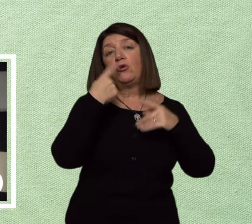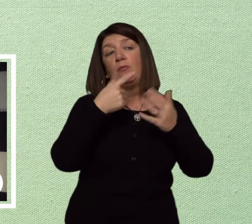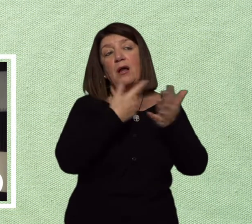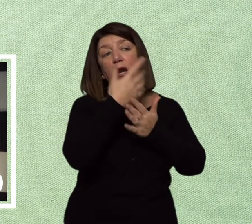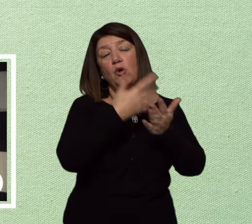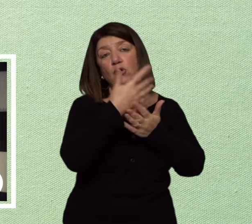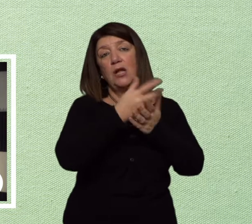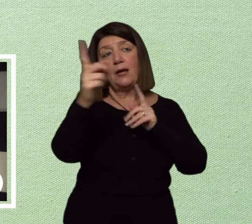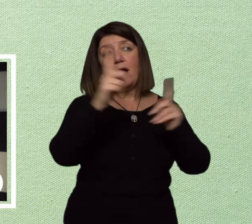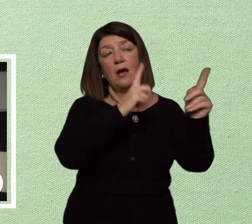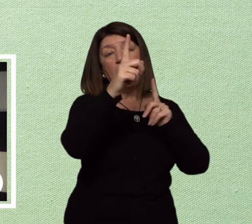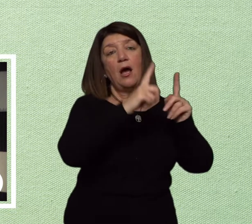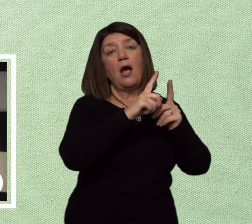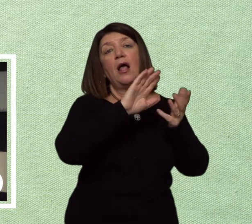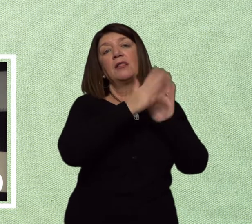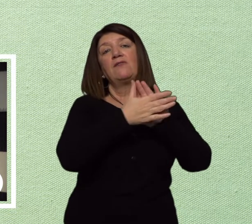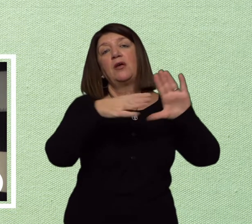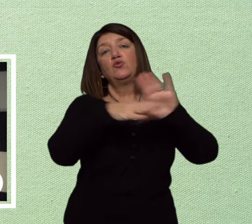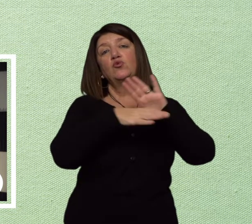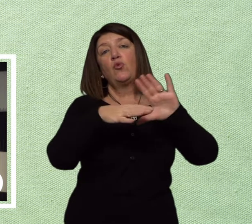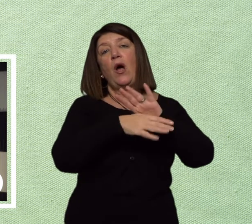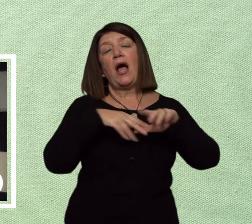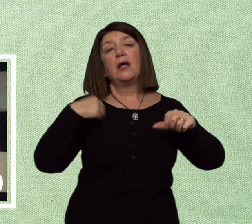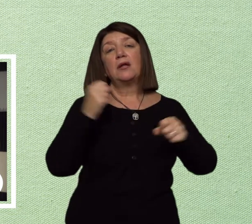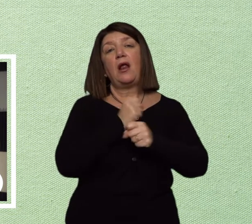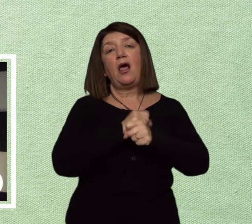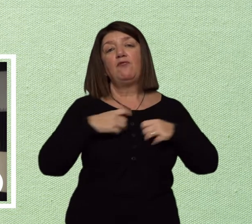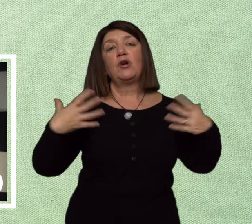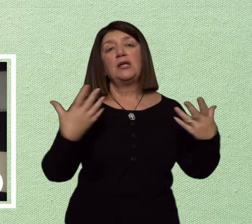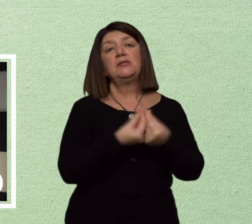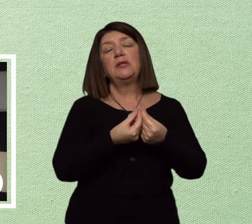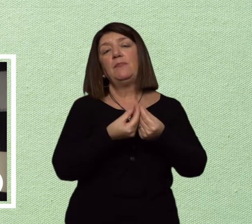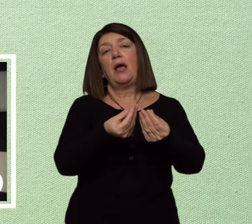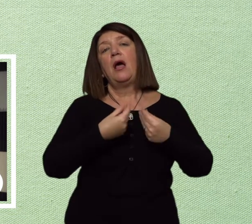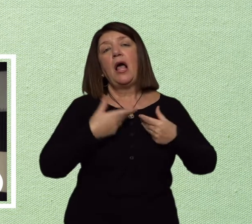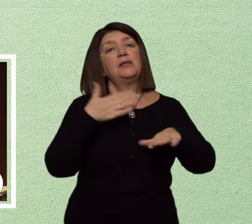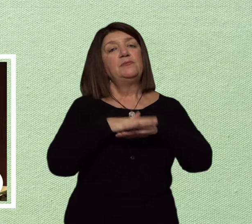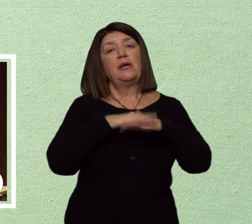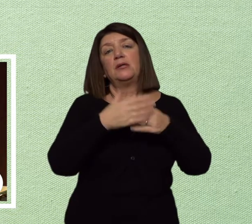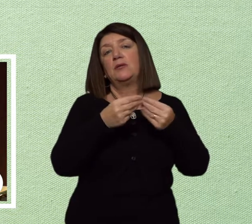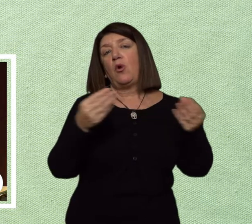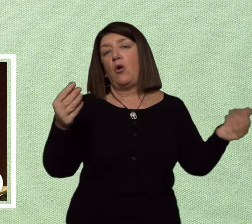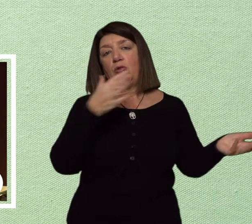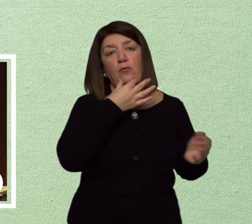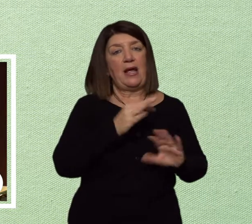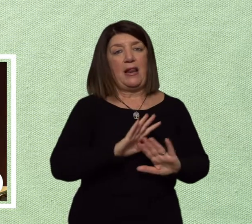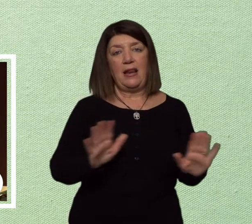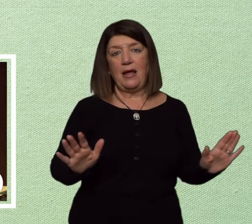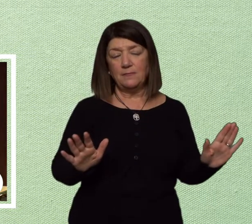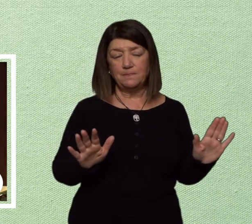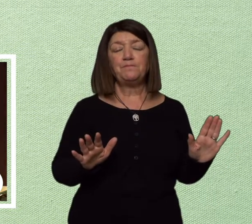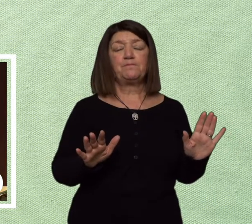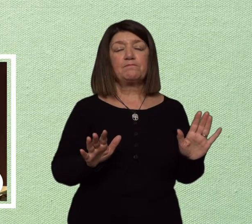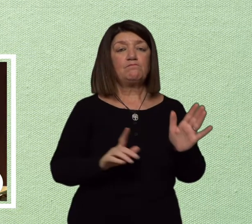è sicuramente un'esperienza molto bella e molto arricchente per tutti. -Certo quindi diciamo che questo